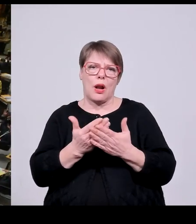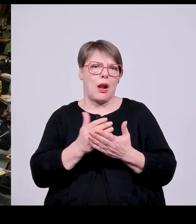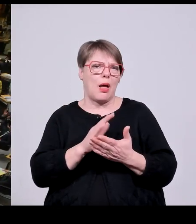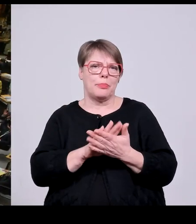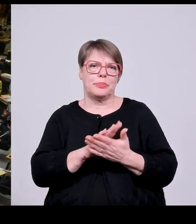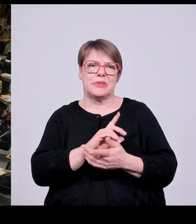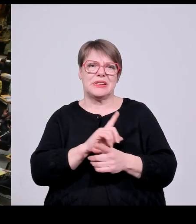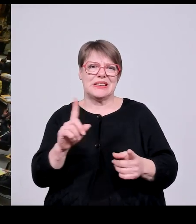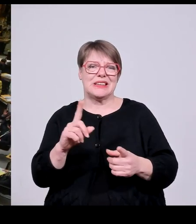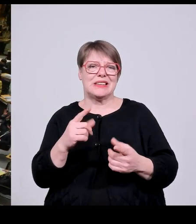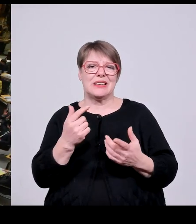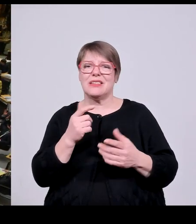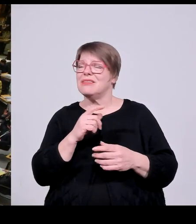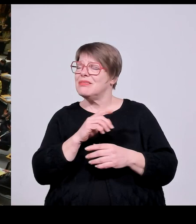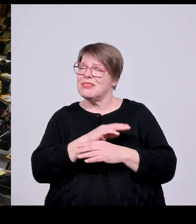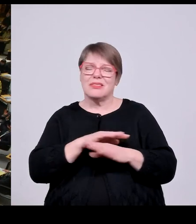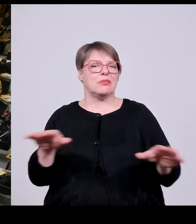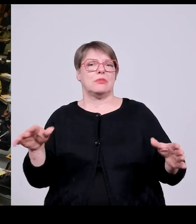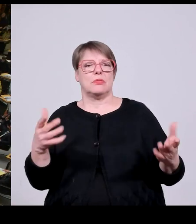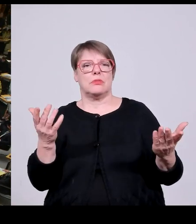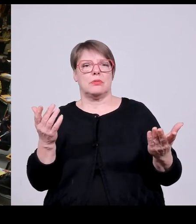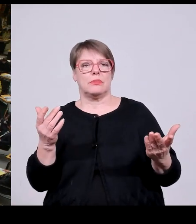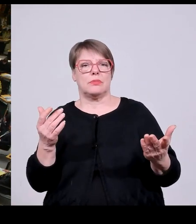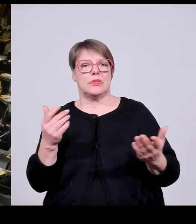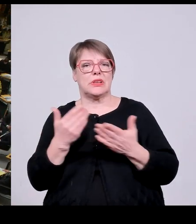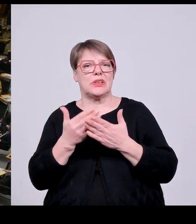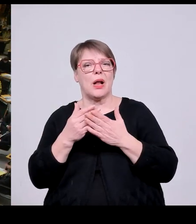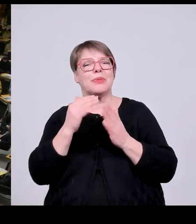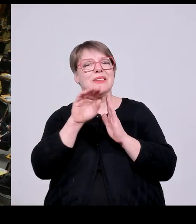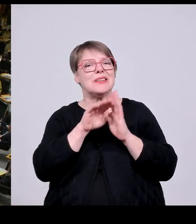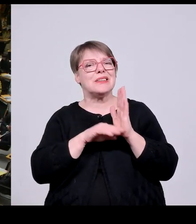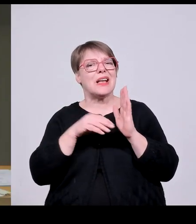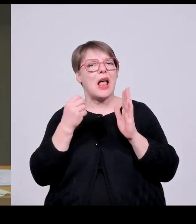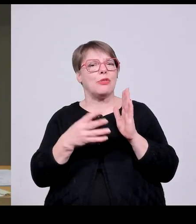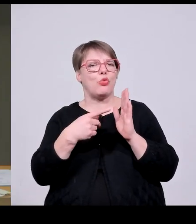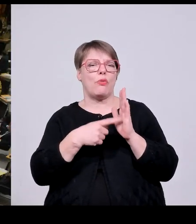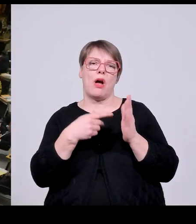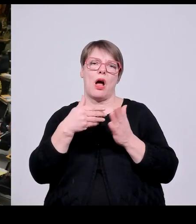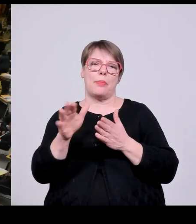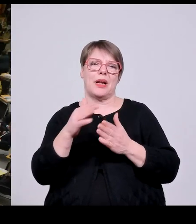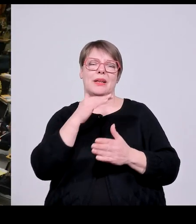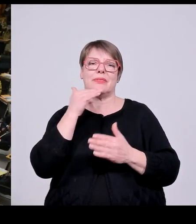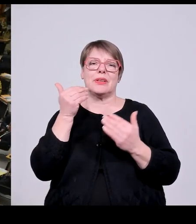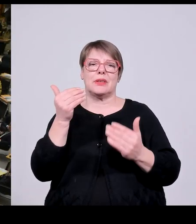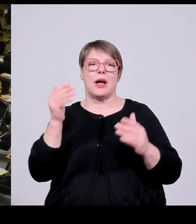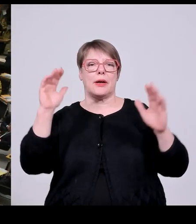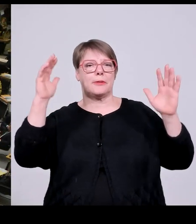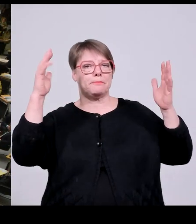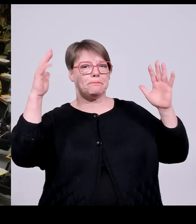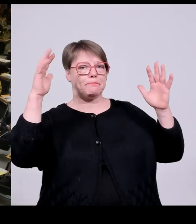Das sind die Koalitionsfraktionen sowie die CDU-Fraktion. Wer ist dagegen? Das sind die